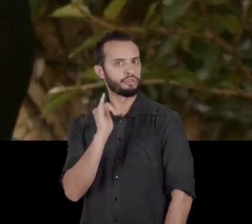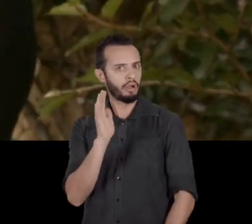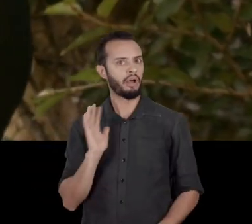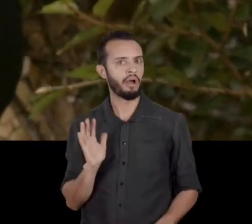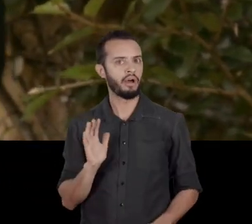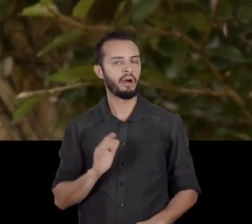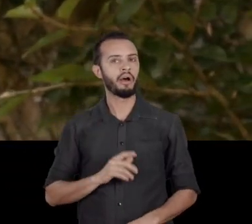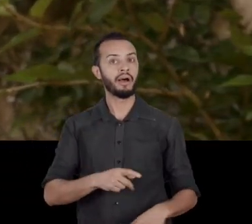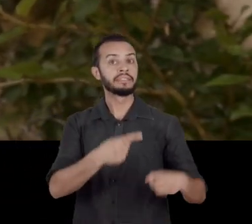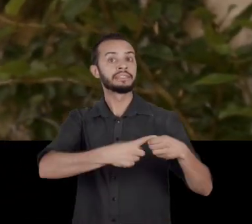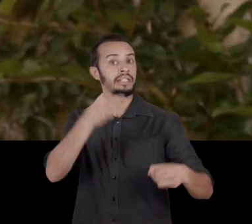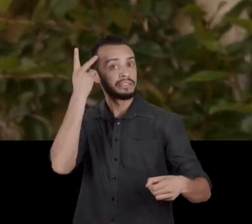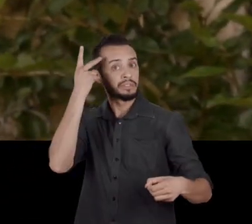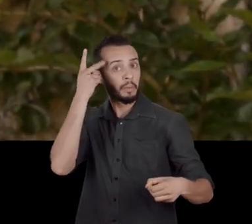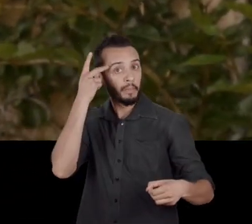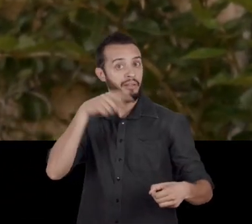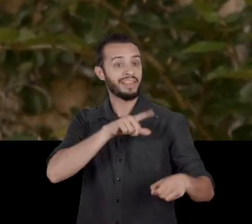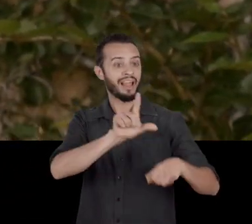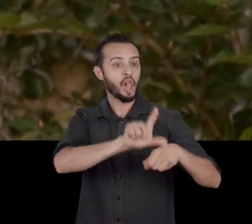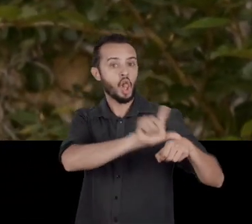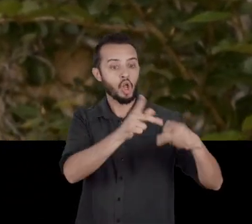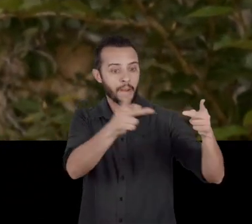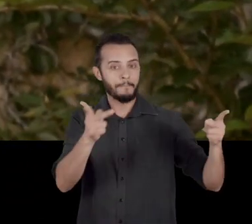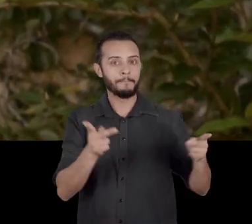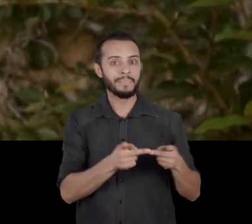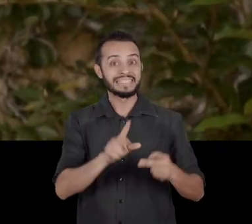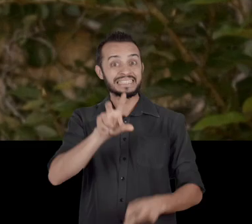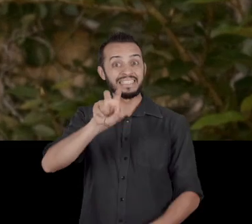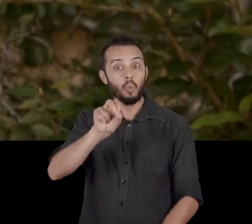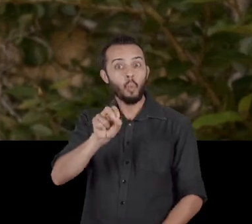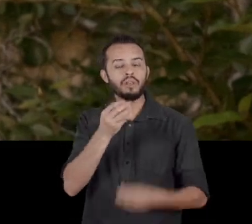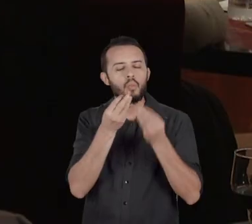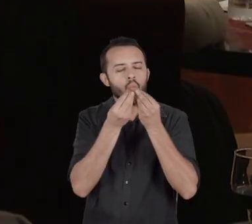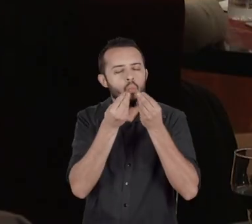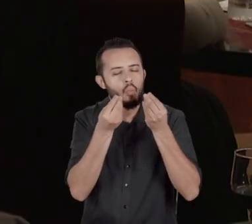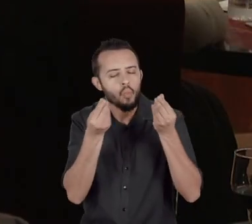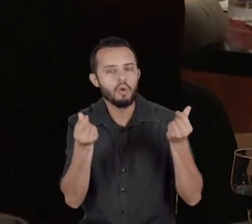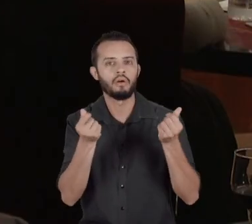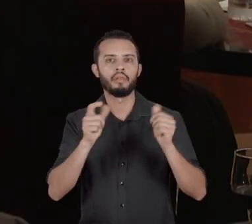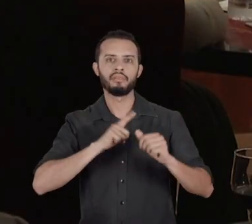em São Paulo há pizzarias com 150 sabores de pizza e os paulistas amam